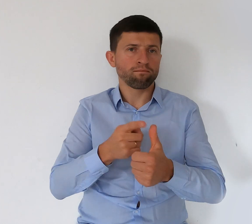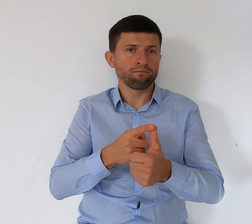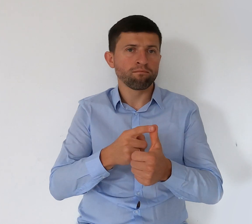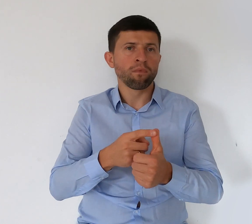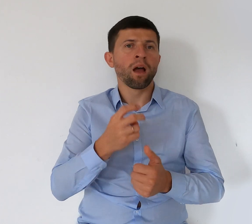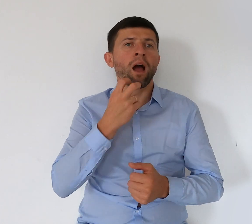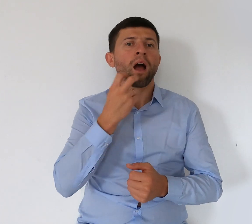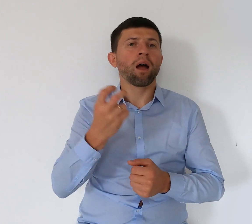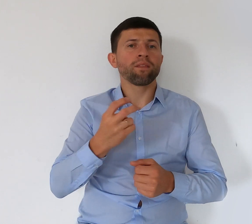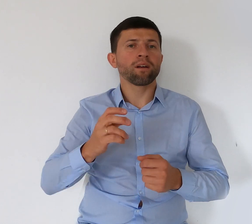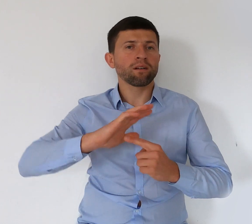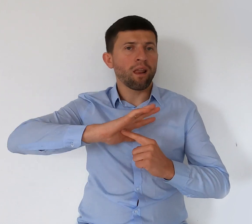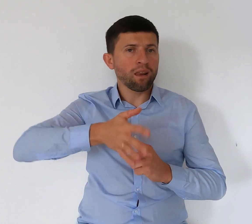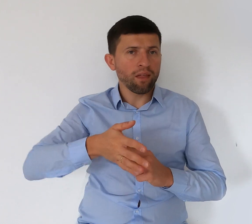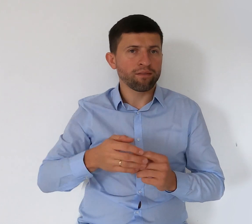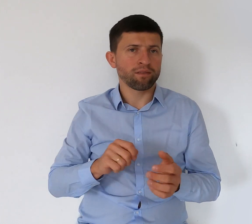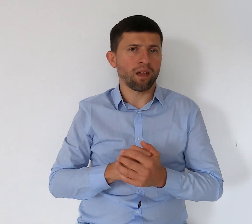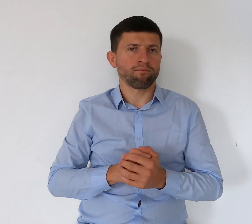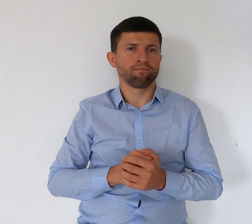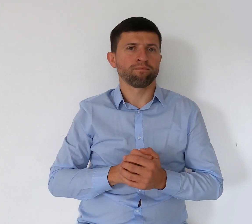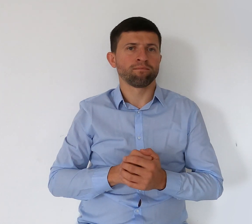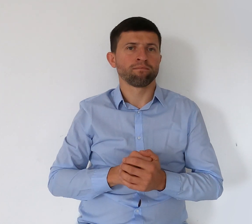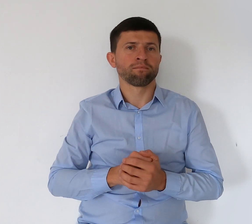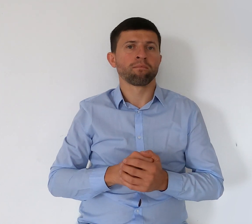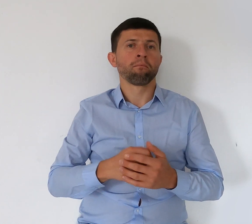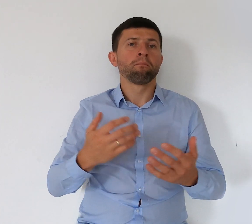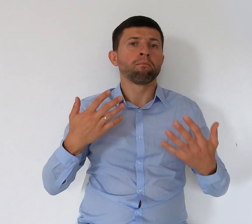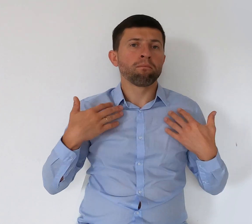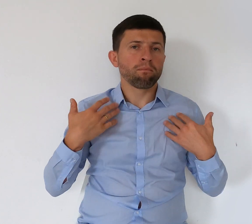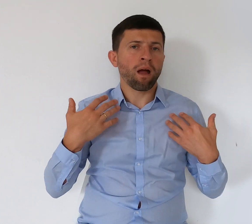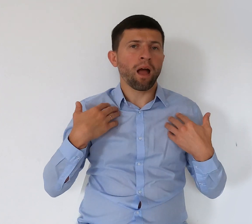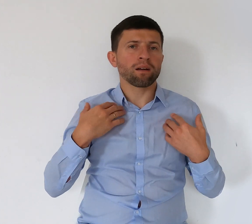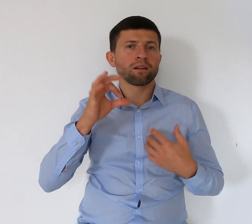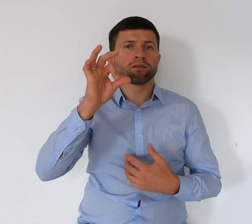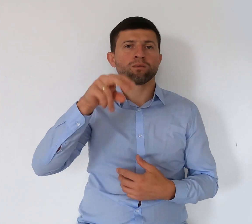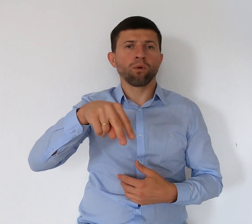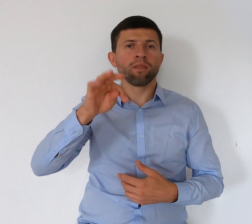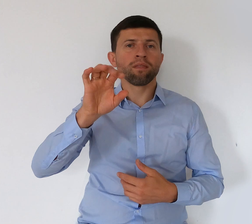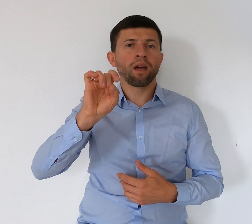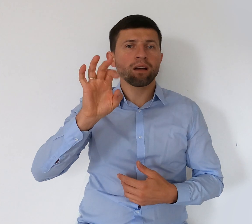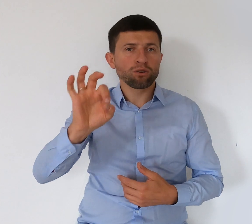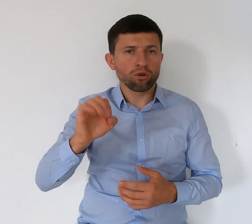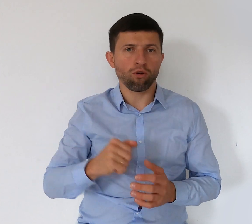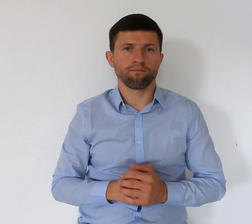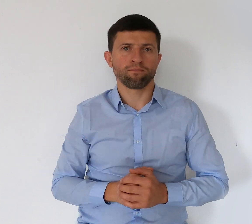Energylandia, Park of Poland Suntago,